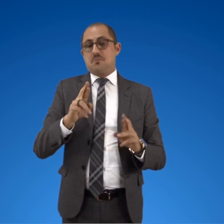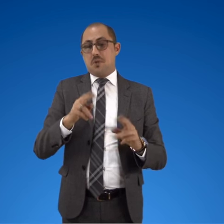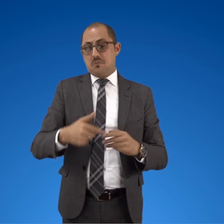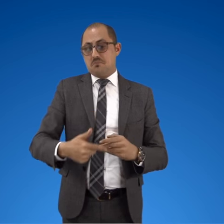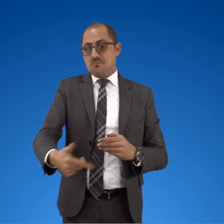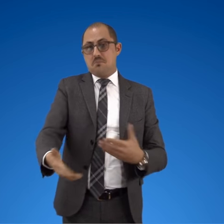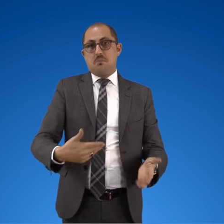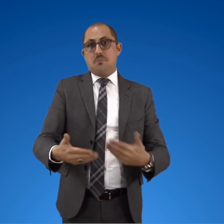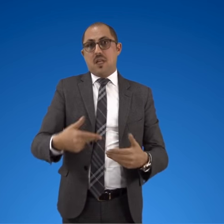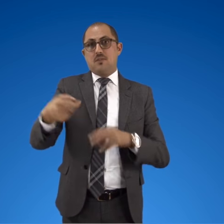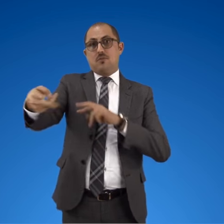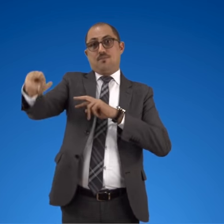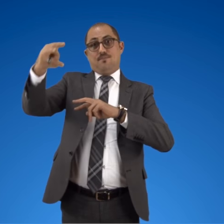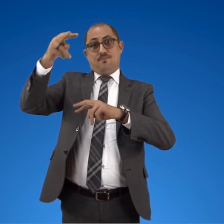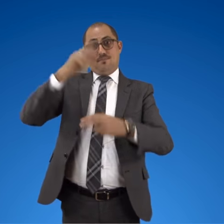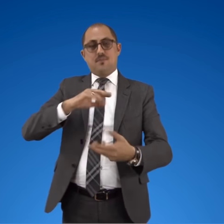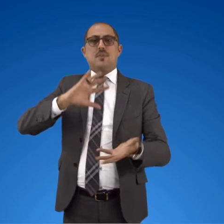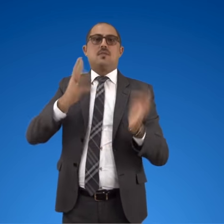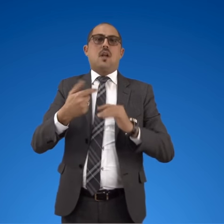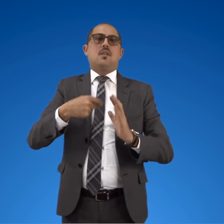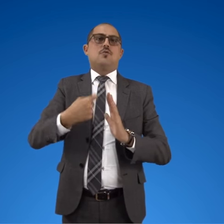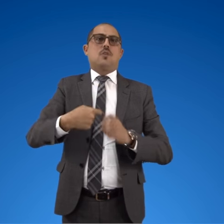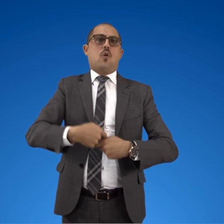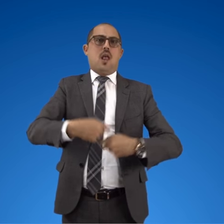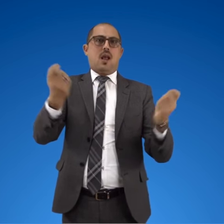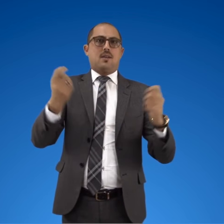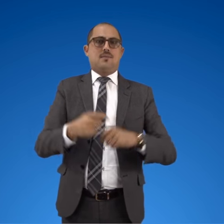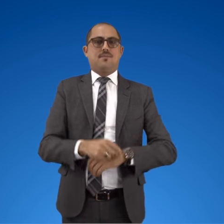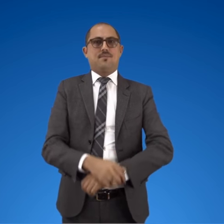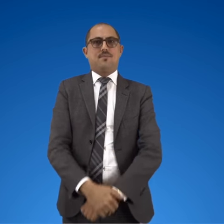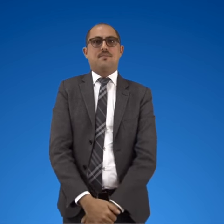Appena riceviamo la risposta invieremo una circolare.